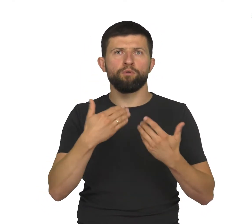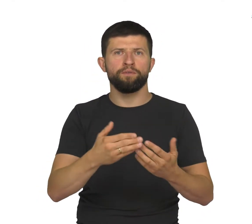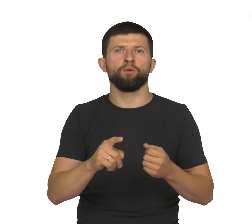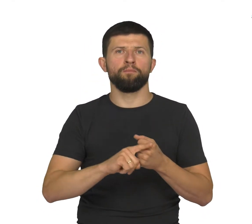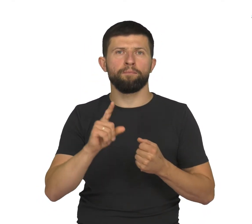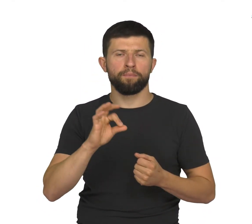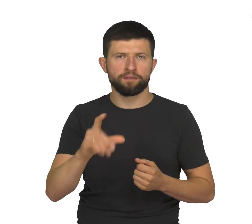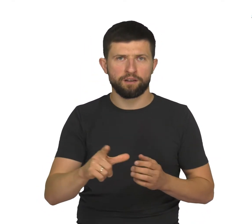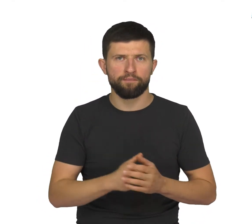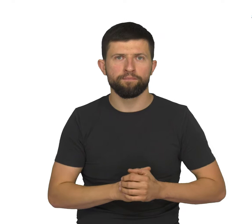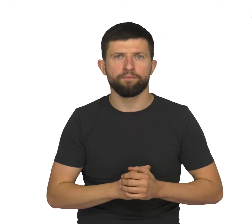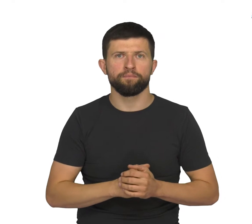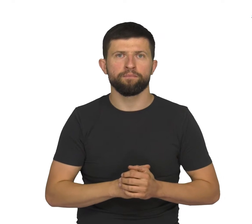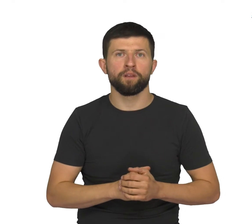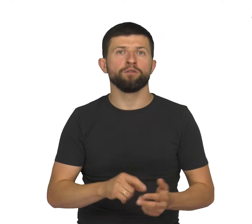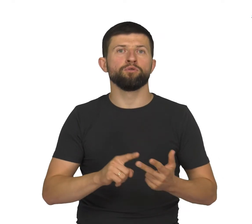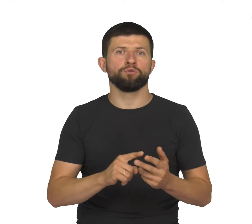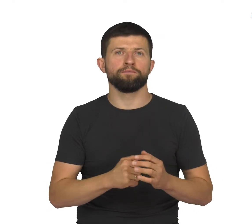miejsce i datę urodzenia,